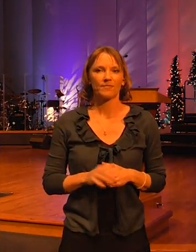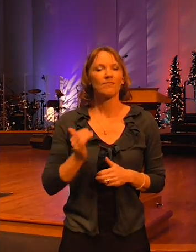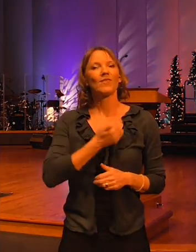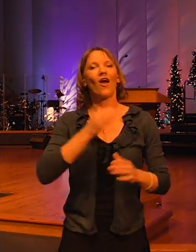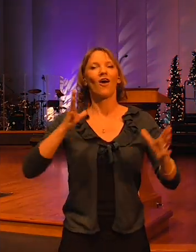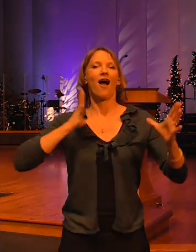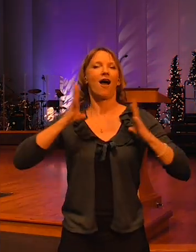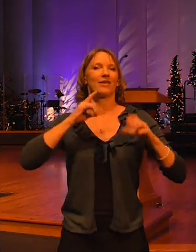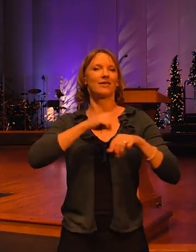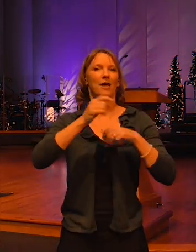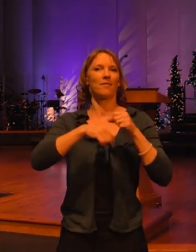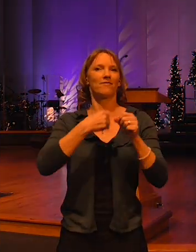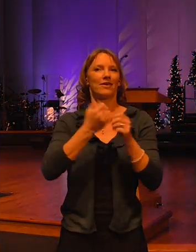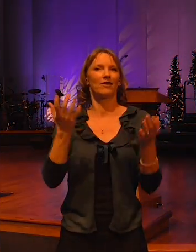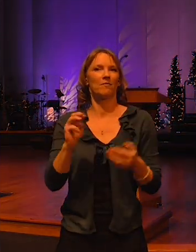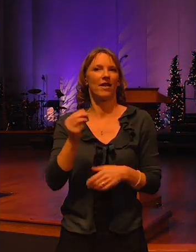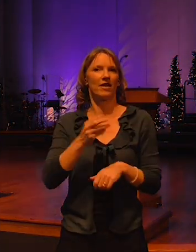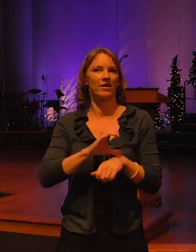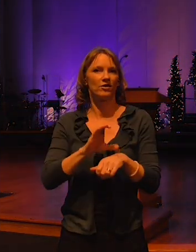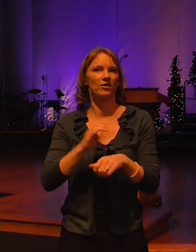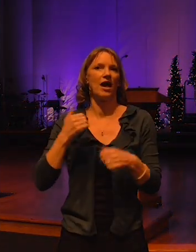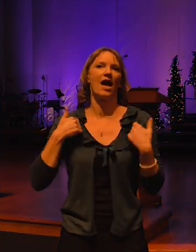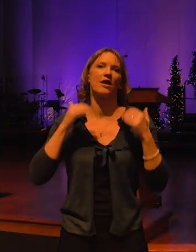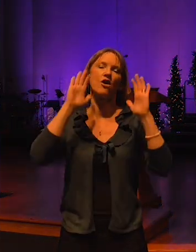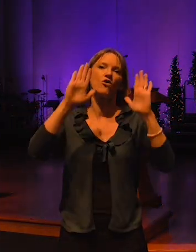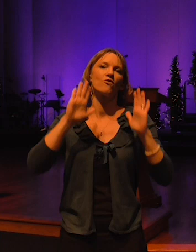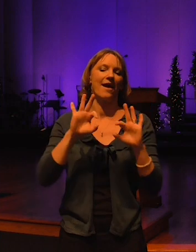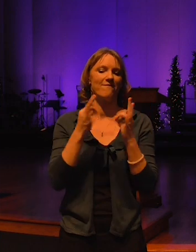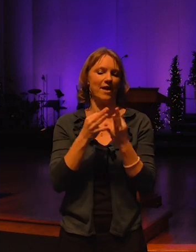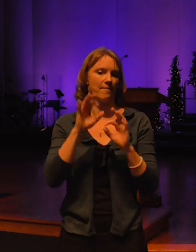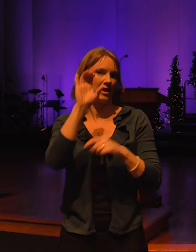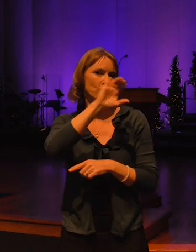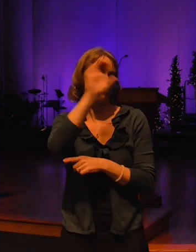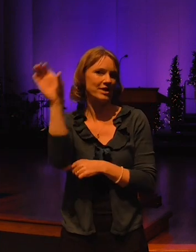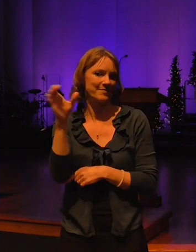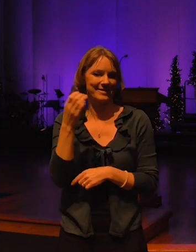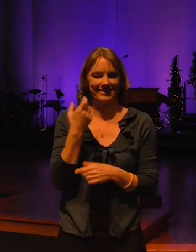la iglesia Mile High, tuvimos una gran Navidad familiar uh esto el miércoles pasado, gracias a todos los que